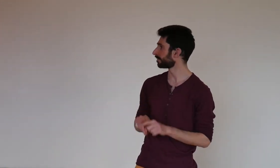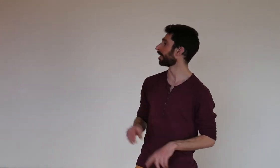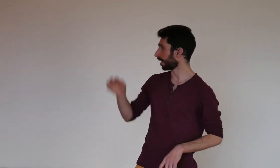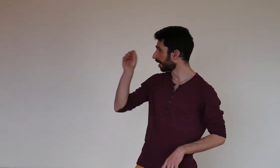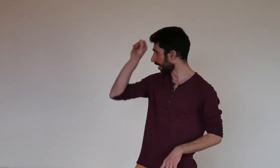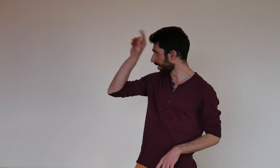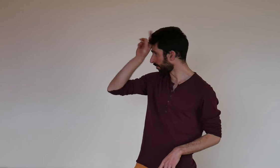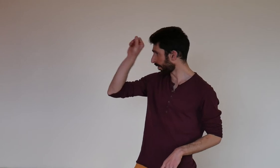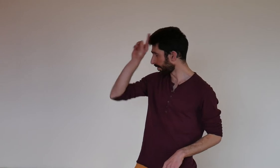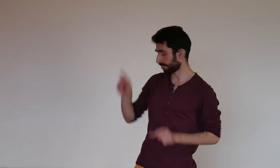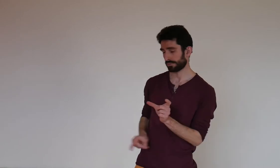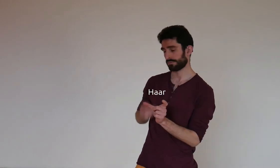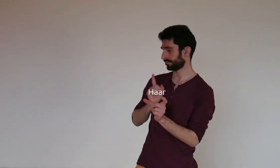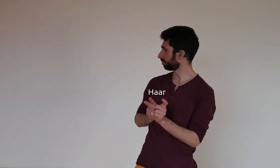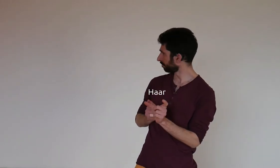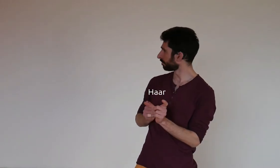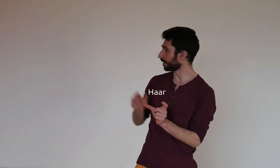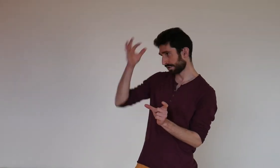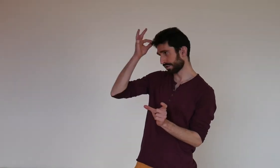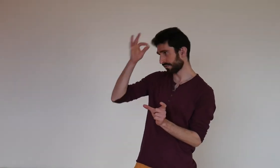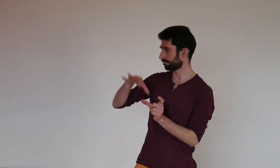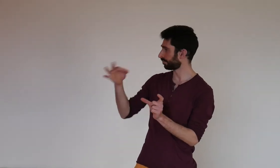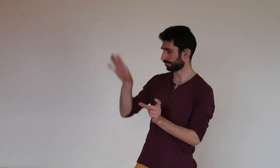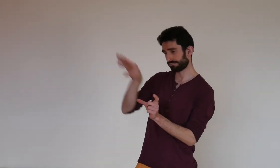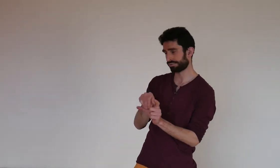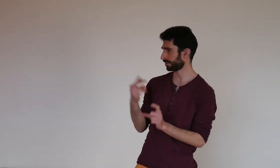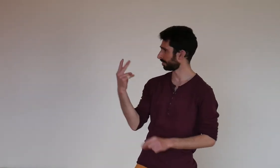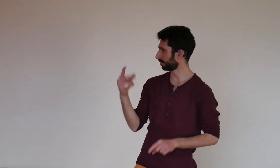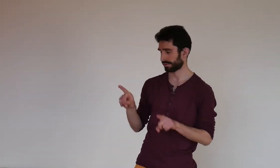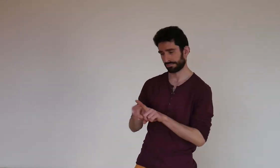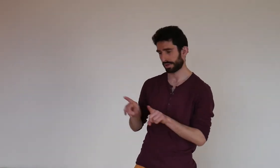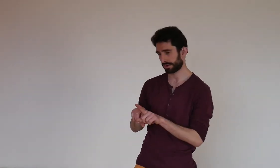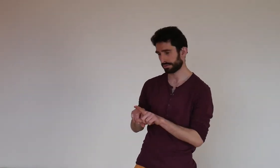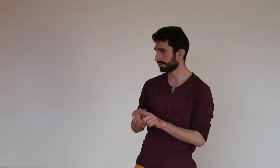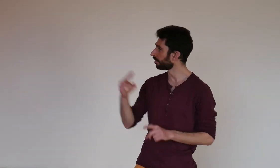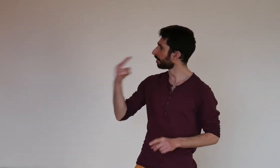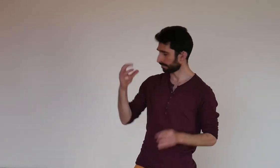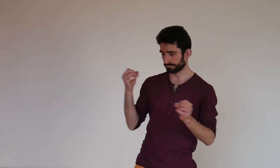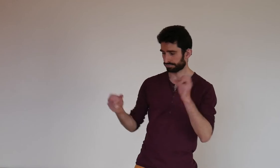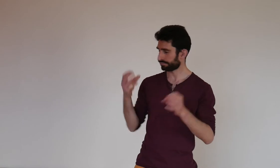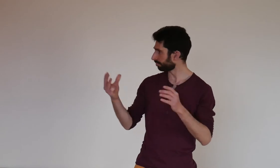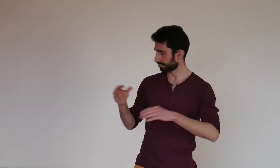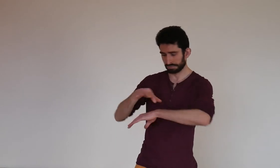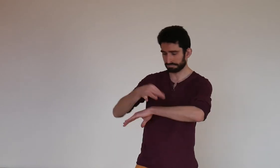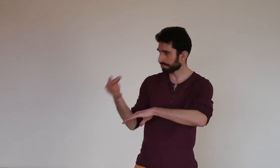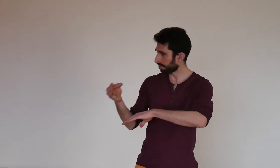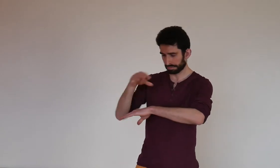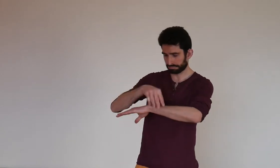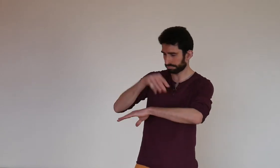En allemand, c'est : Haar désigne aussi les cheveux et les poils. Regarde-moi en LSF : un poil, des poils,